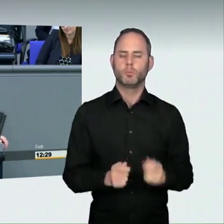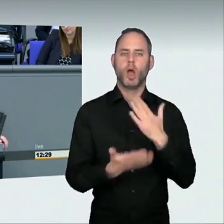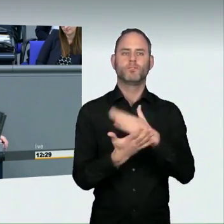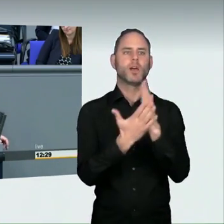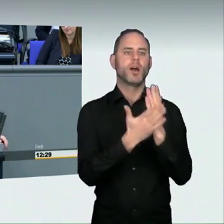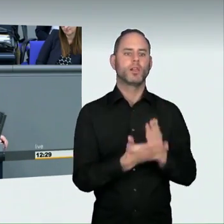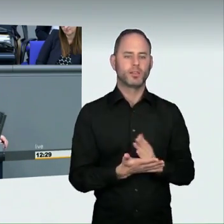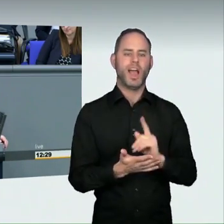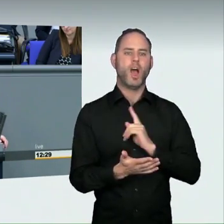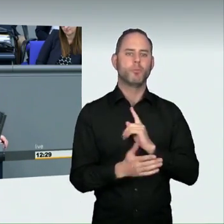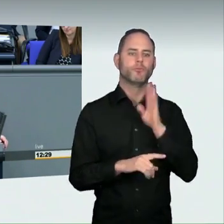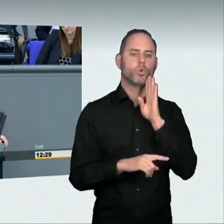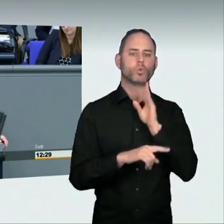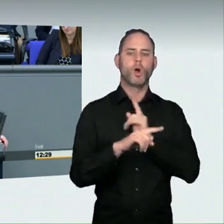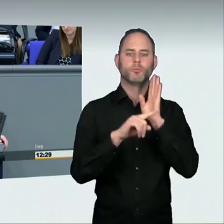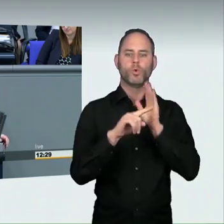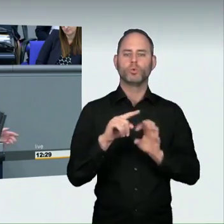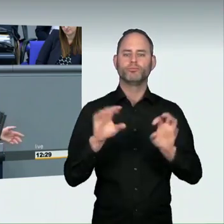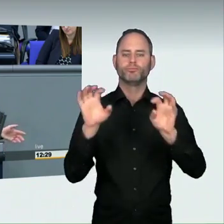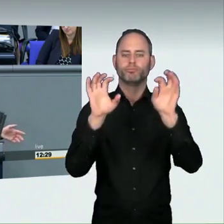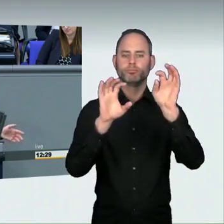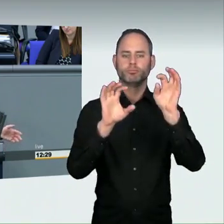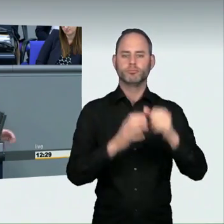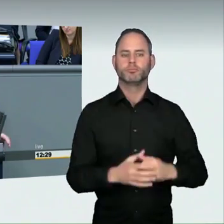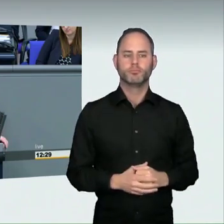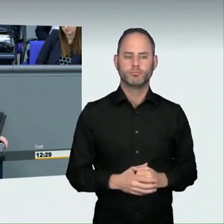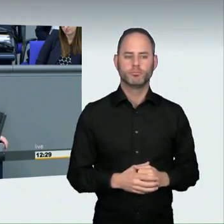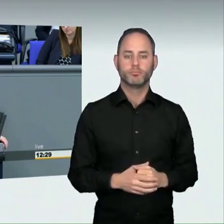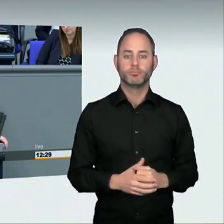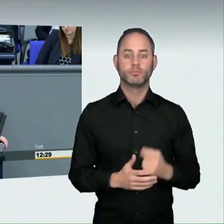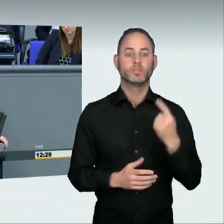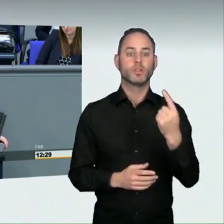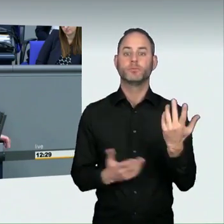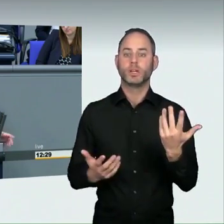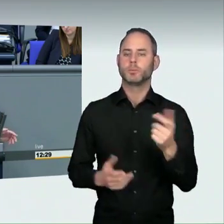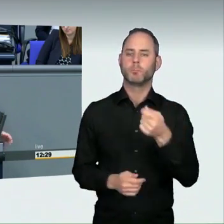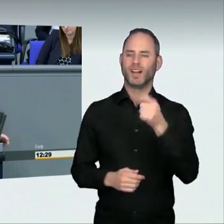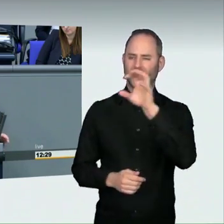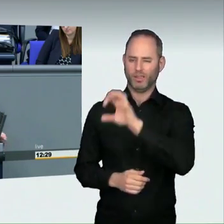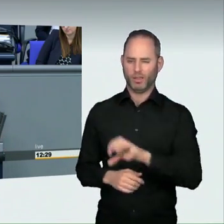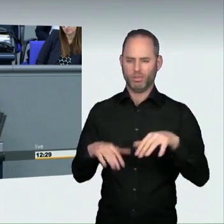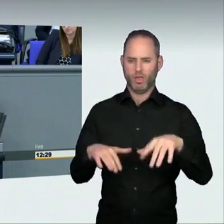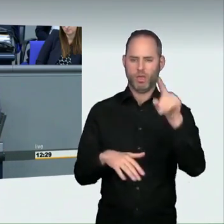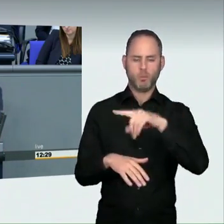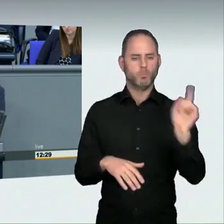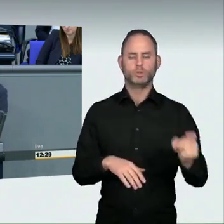die damals angekündigt worden sind, auch durchgeführt wurden. Nachdem ein Haus entmietet wurde, kann man ja Eigentumswohnungen